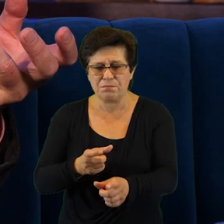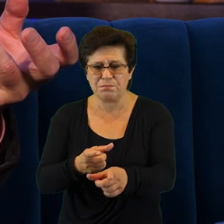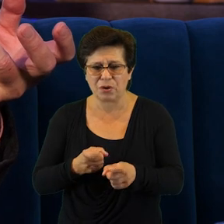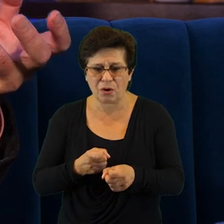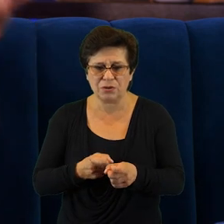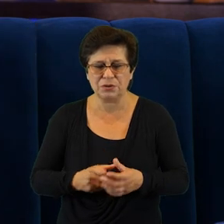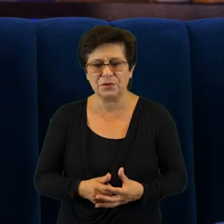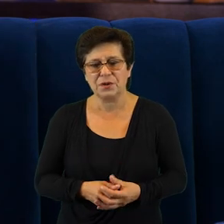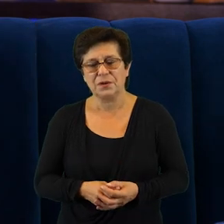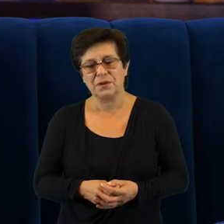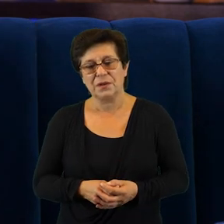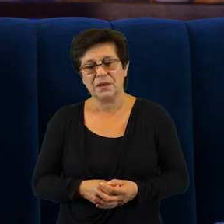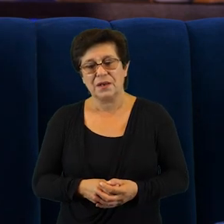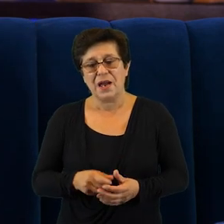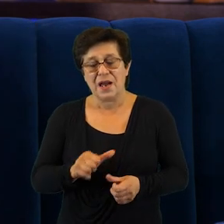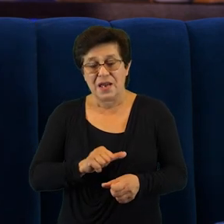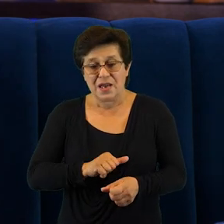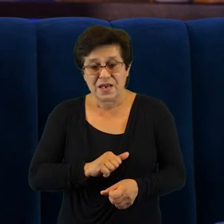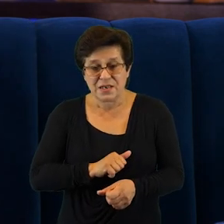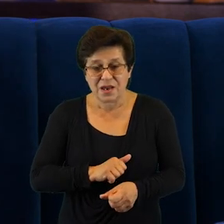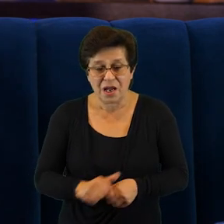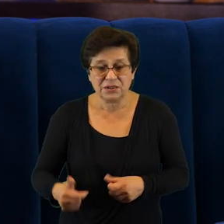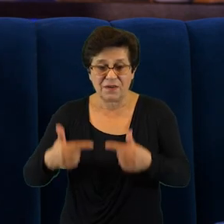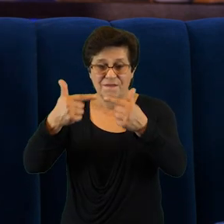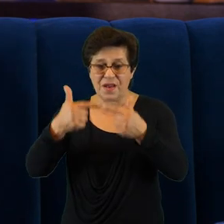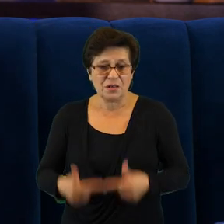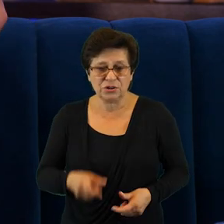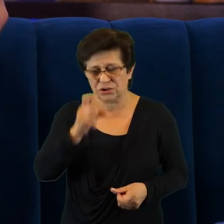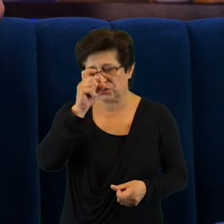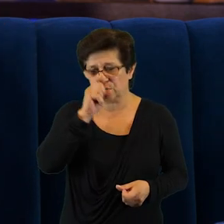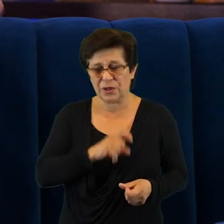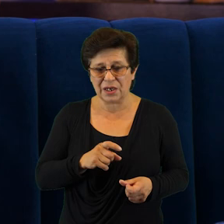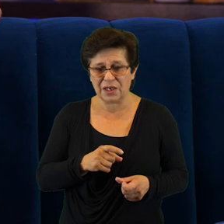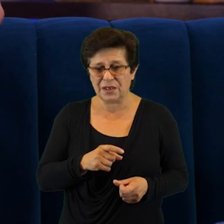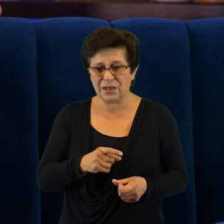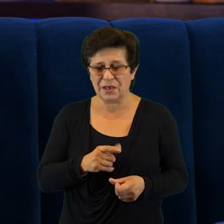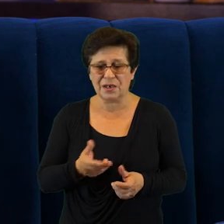Ale jest też wiersz, który jest nieznośny dla Polaków, dla krytyki jest nie do przyjęcia.